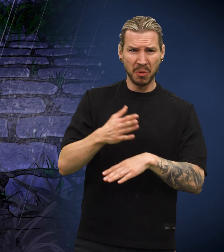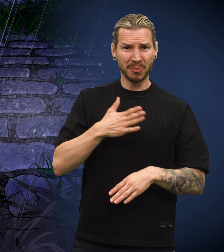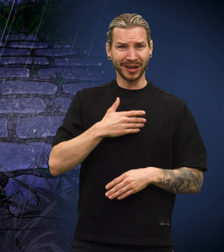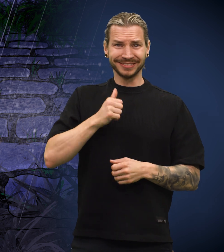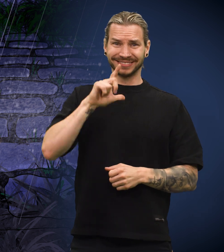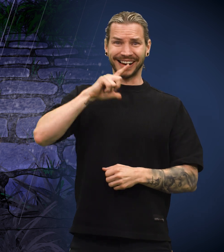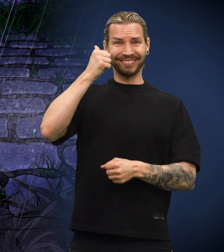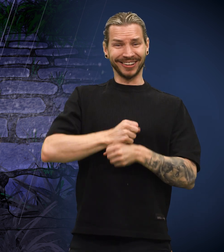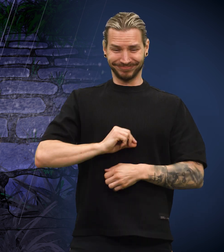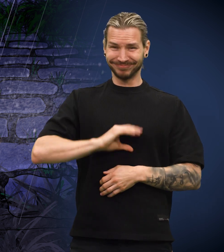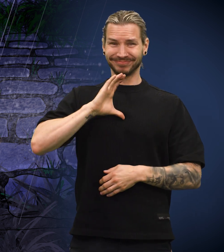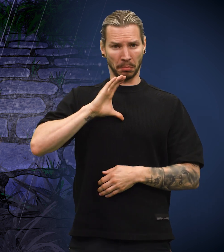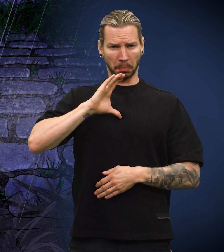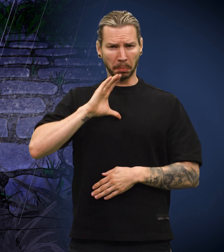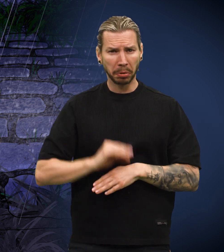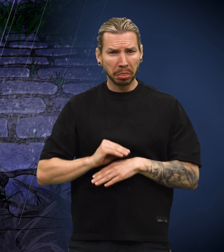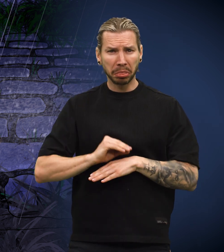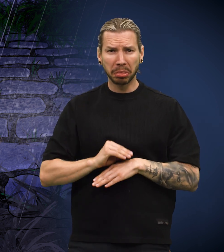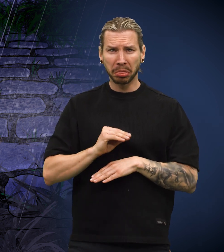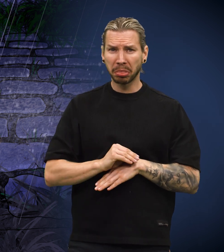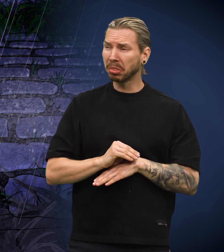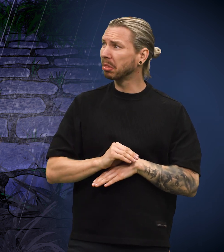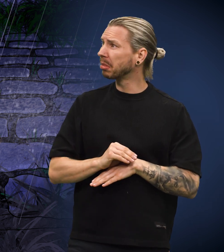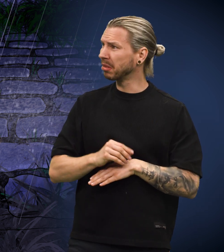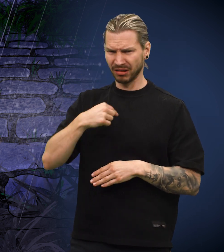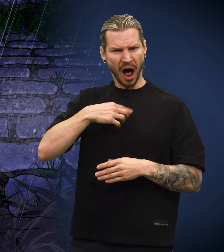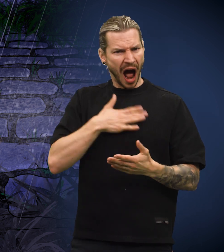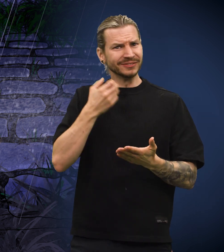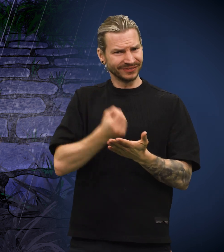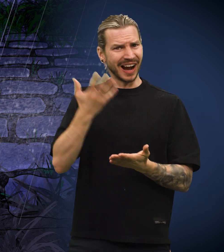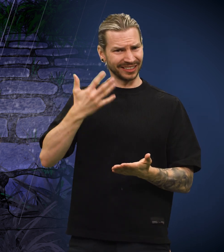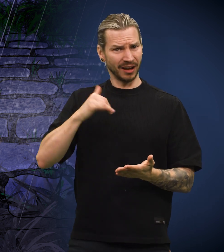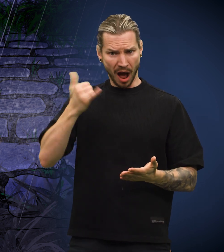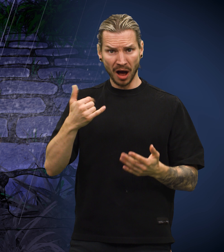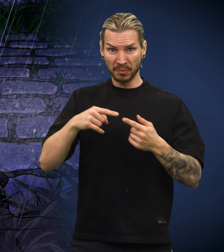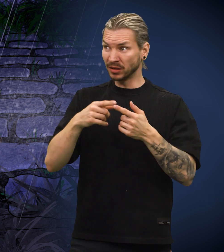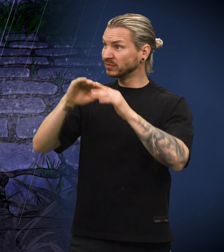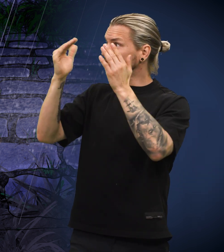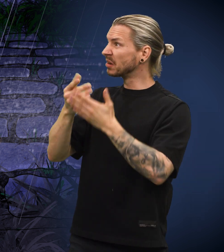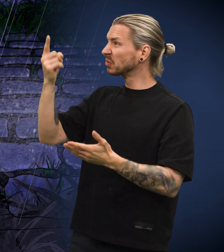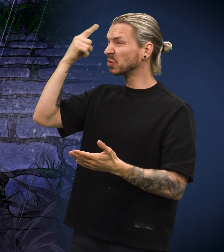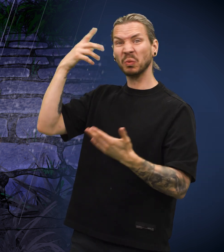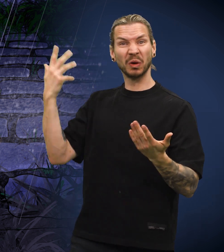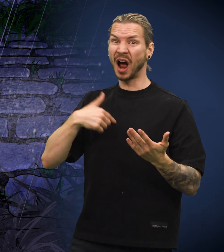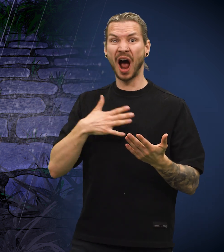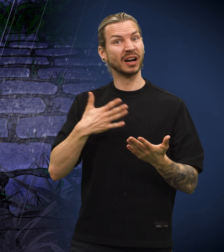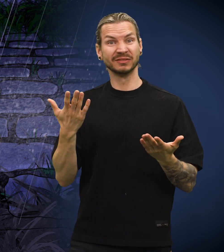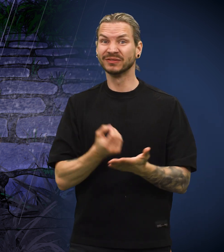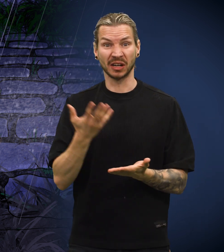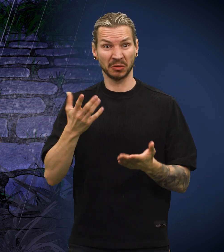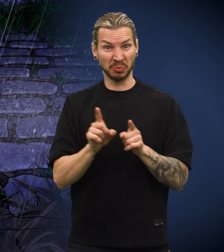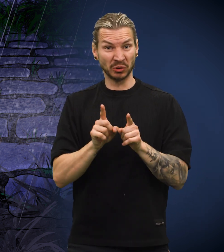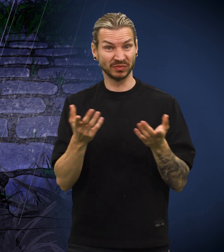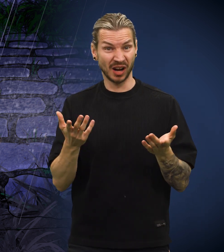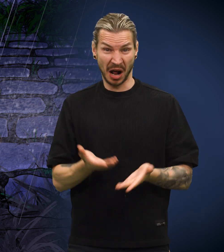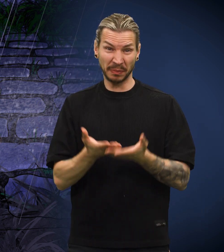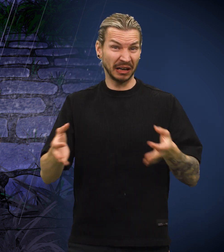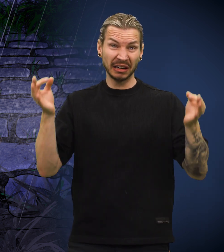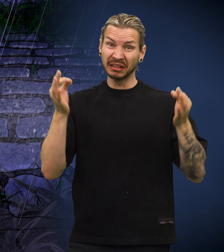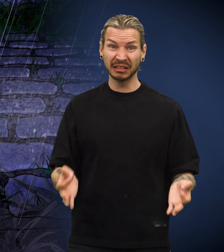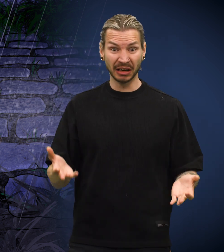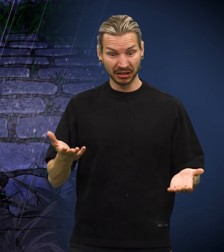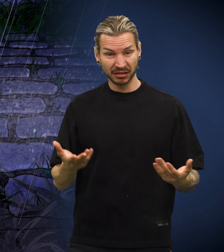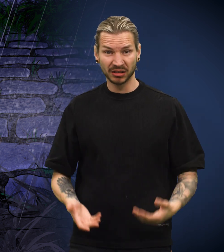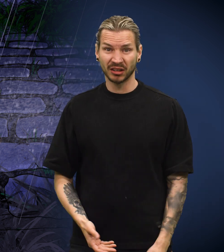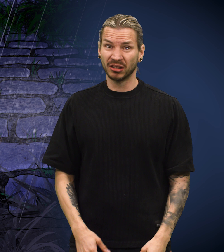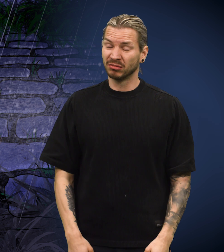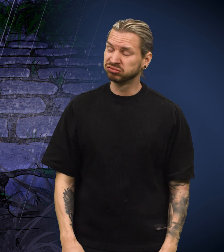«Min selvtillit er helt på bunn. Jeg har verdi, men verden tror jeg ikke er verdt noe, så da hjelper det ingenting.»